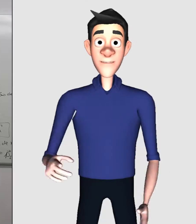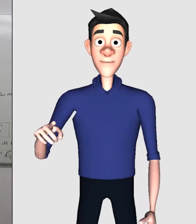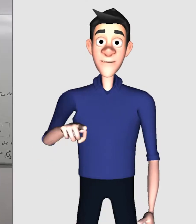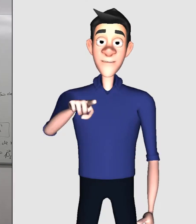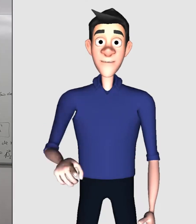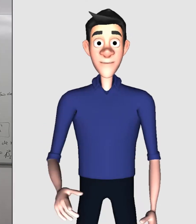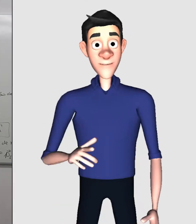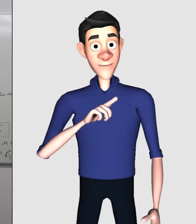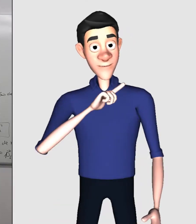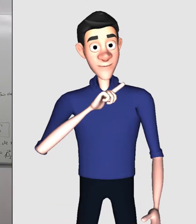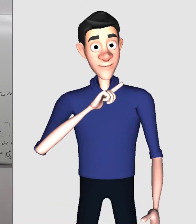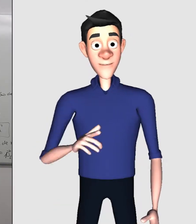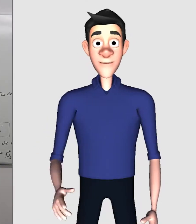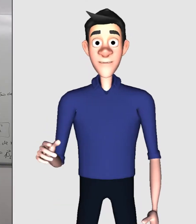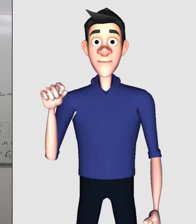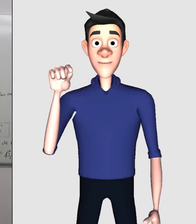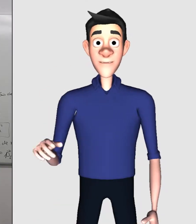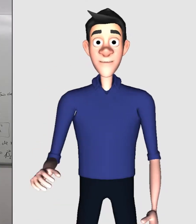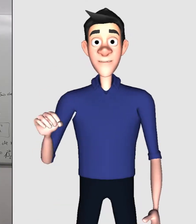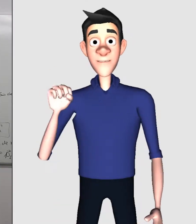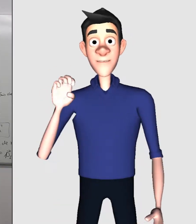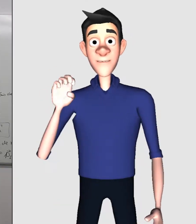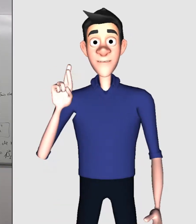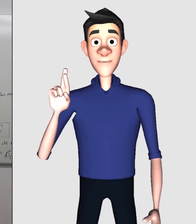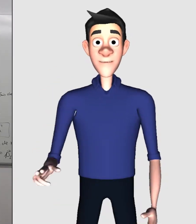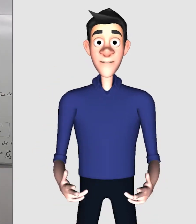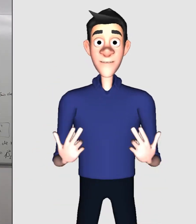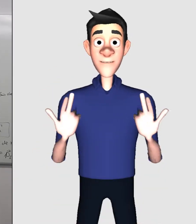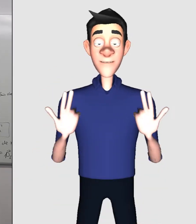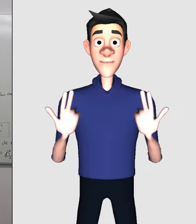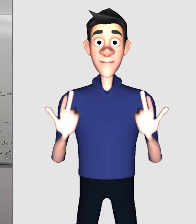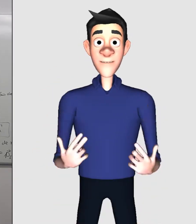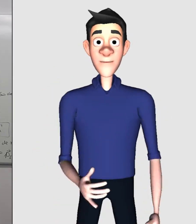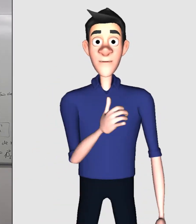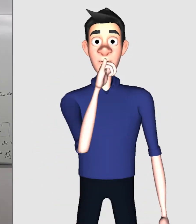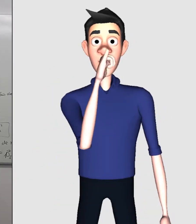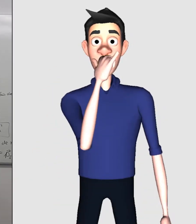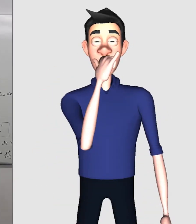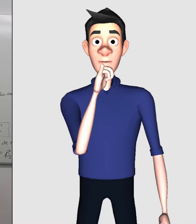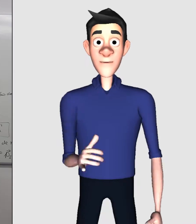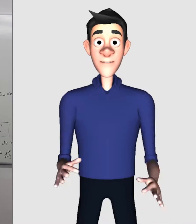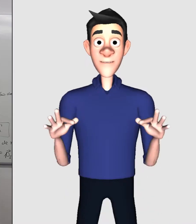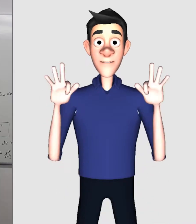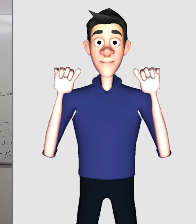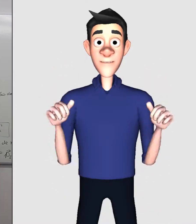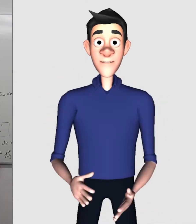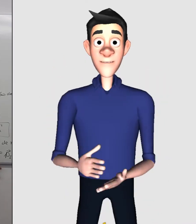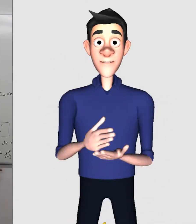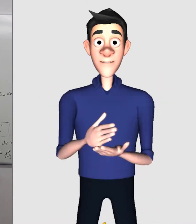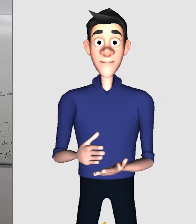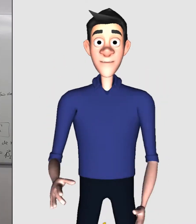Vamos pensar assim Temos que ter um início e um fim para poder aplicar